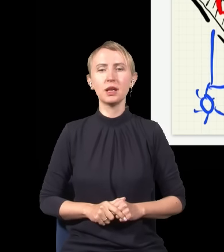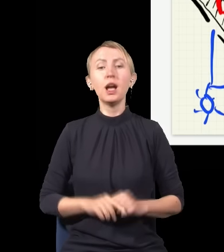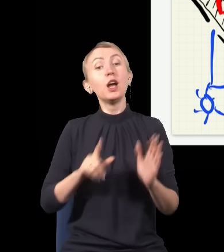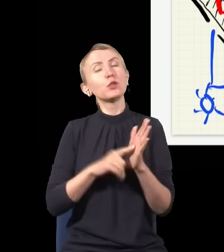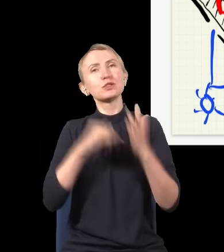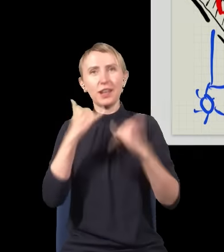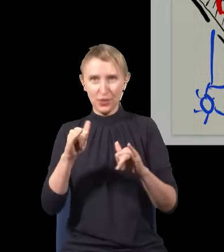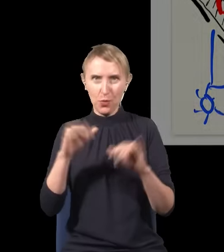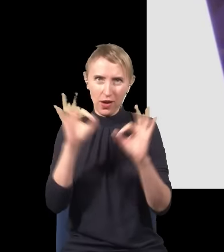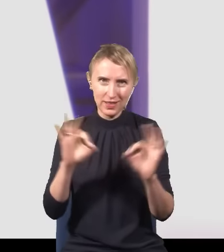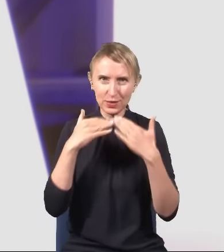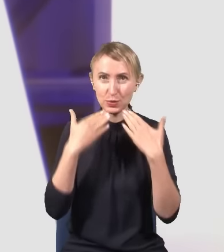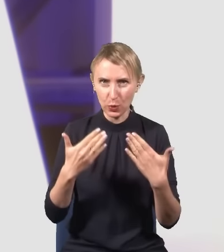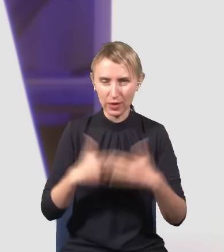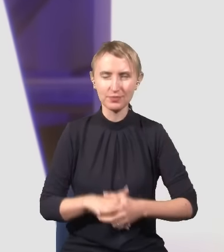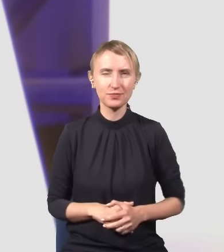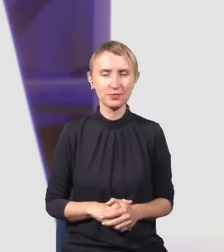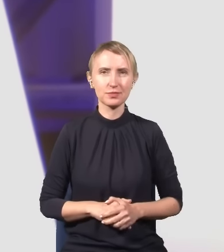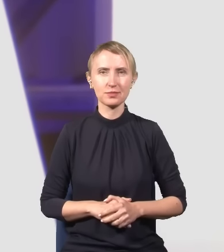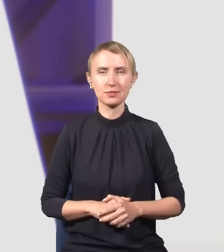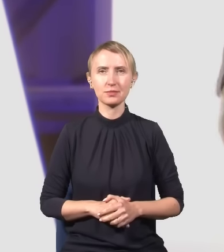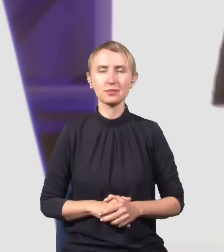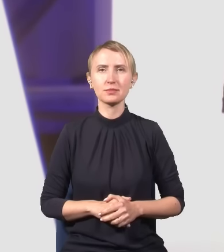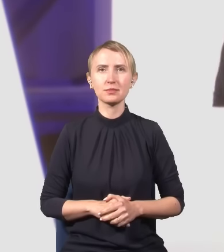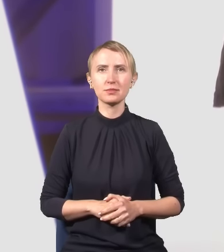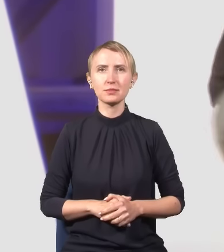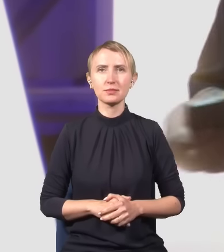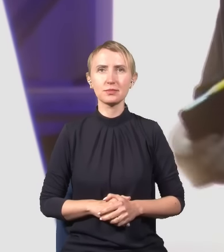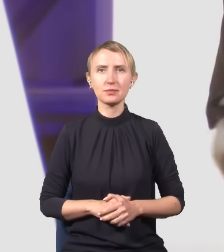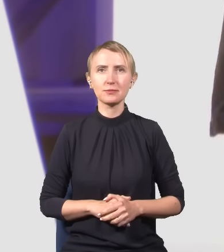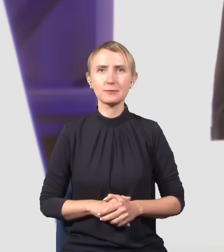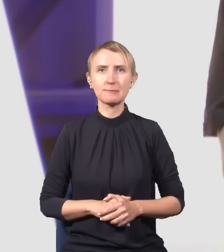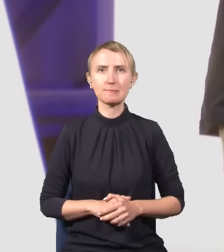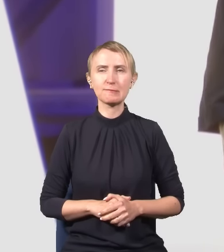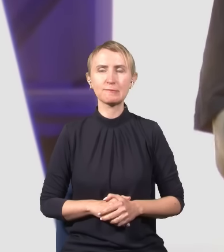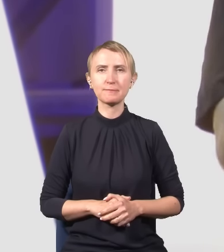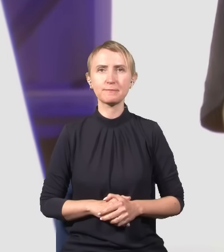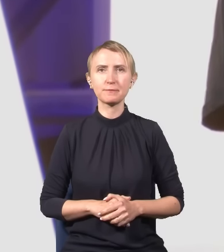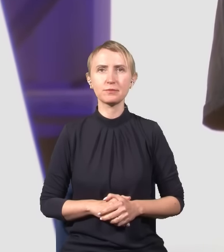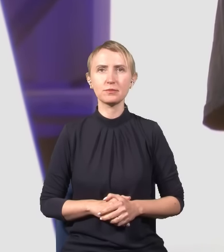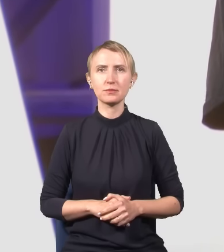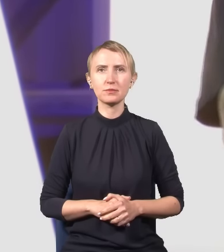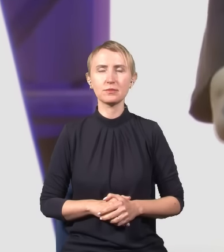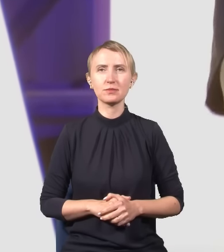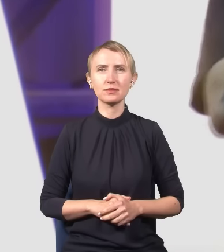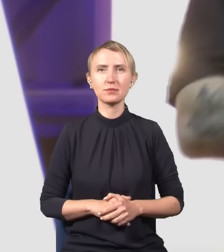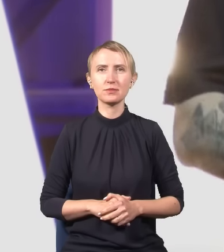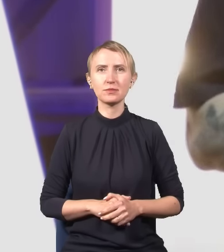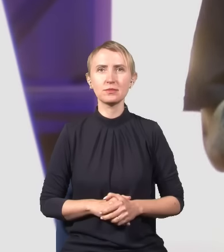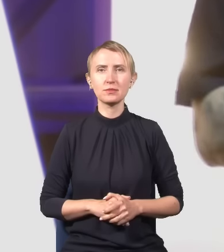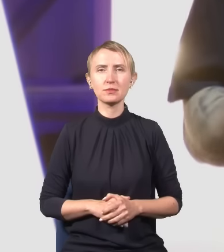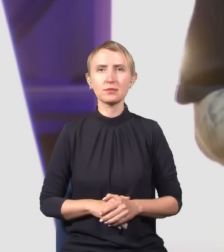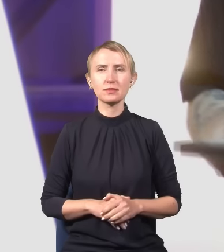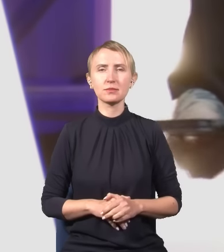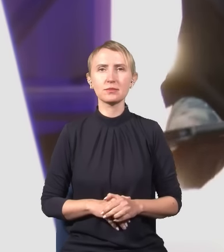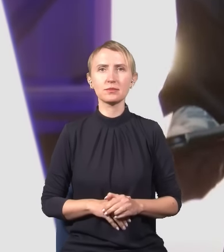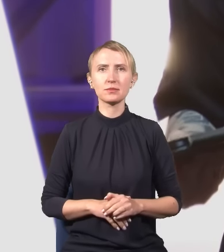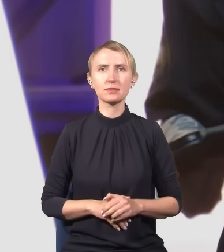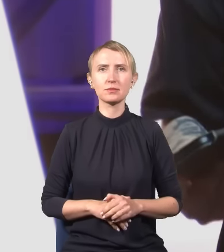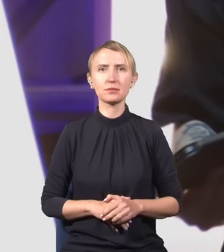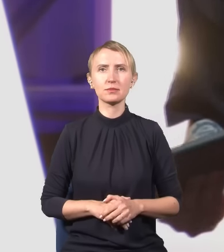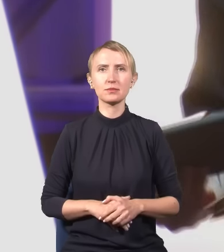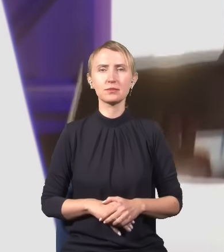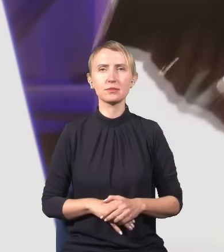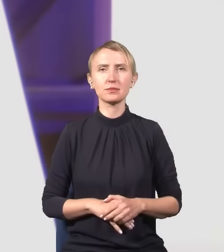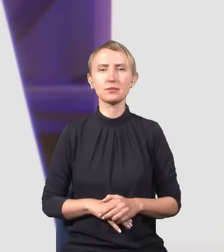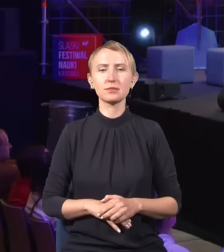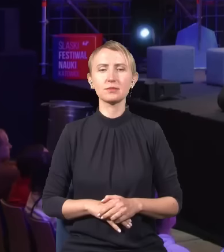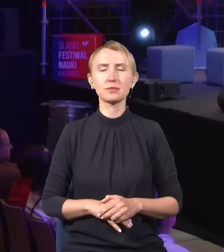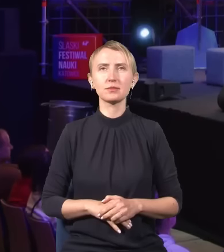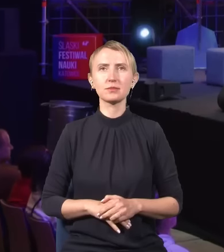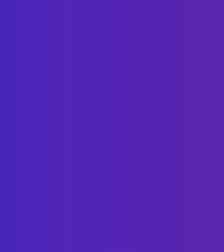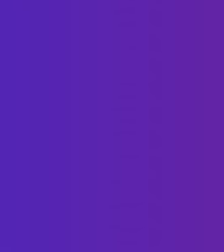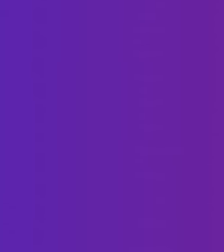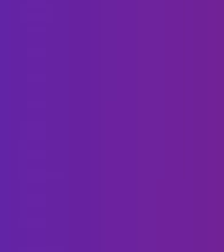Dziękuję za uwagę. (oklaski)